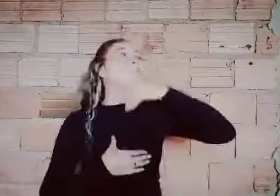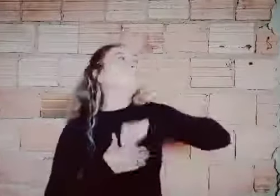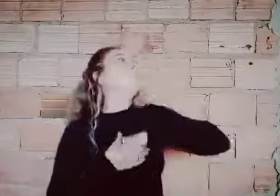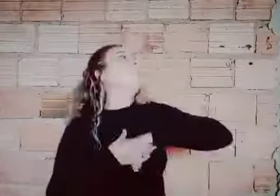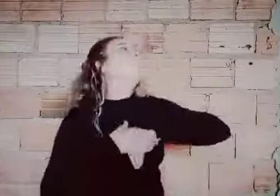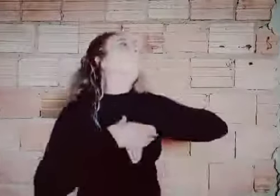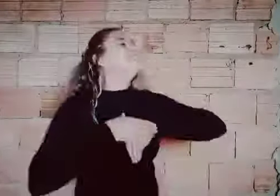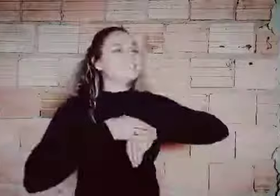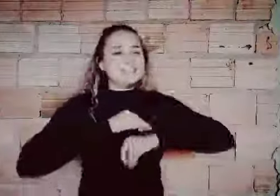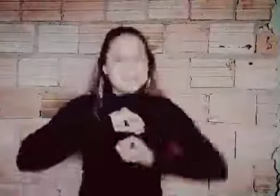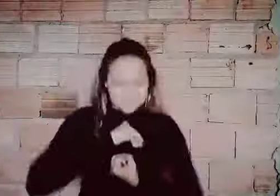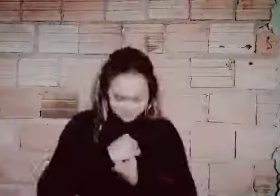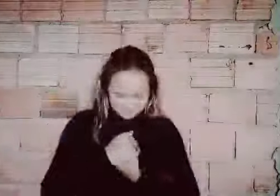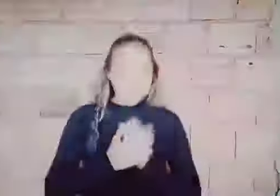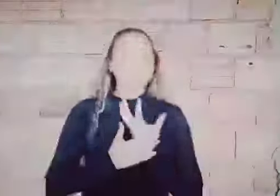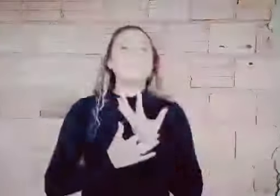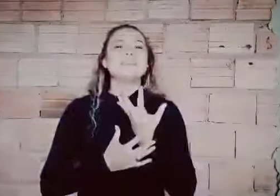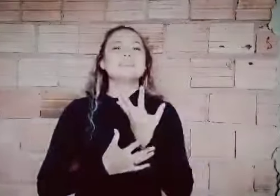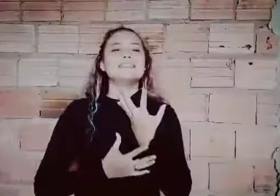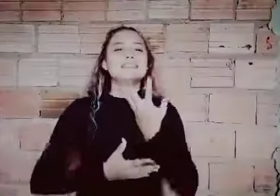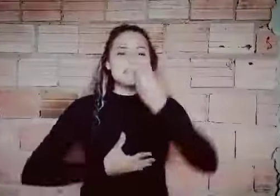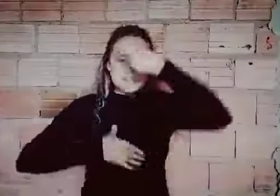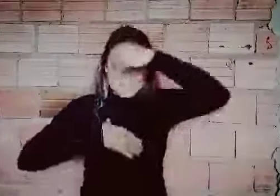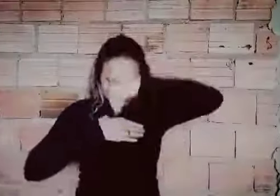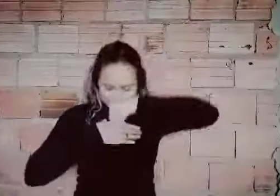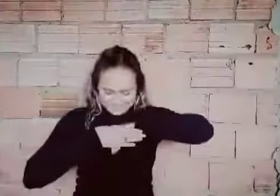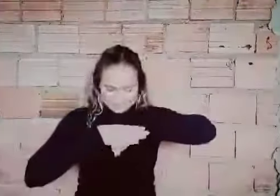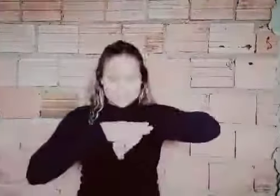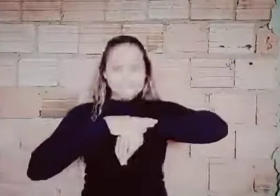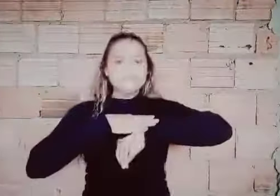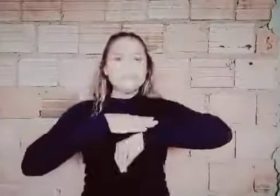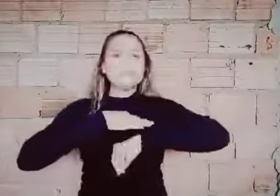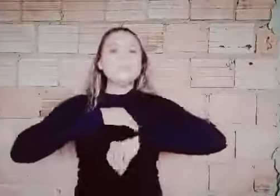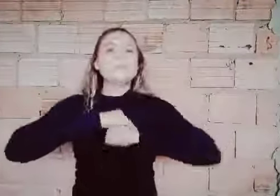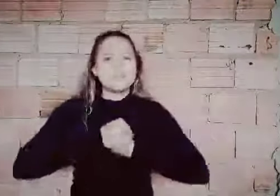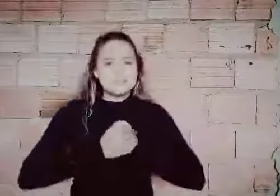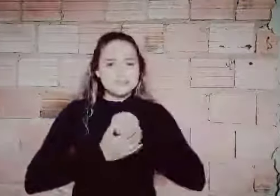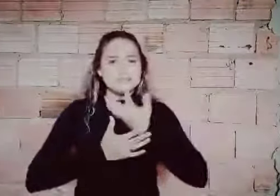De dentro pra fora, de dentro pra fora